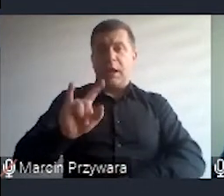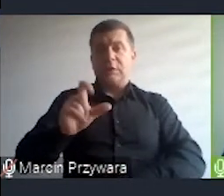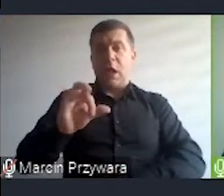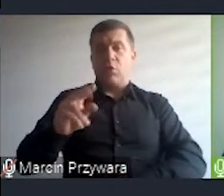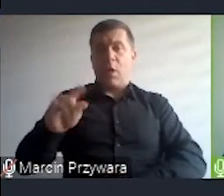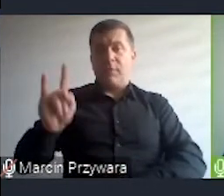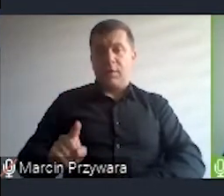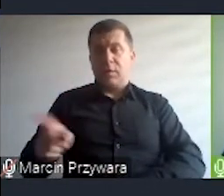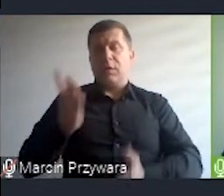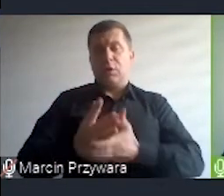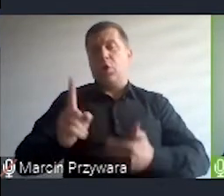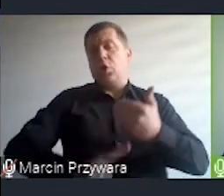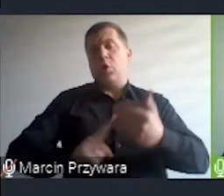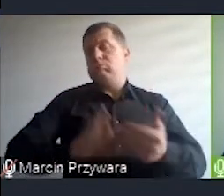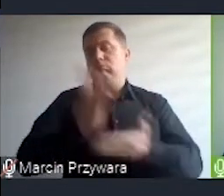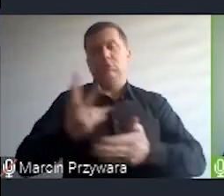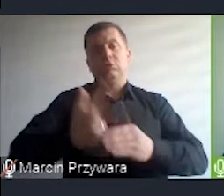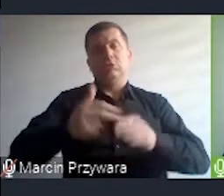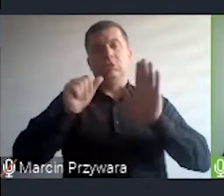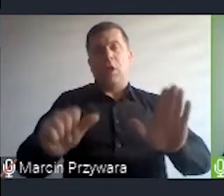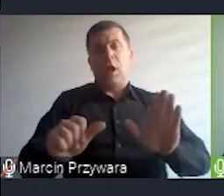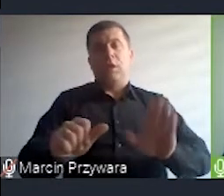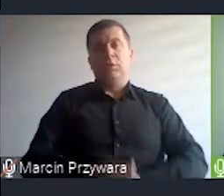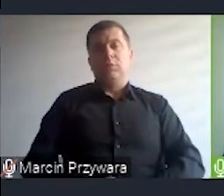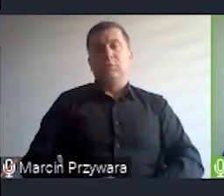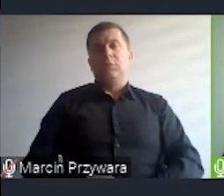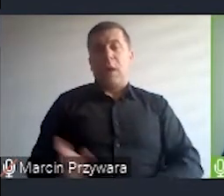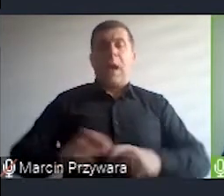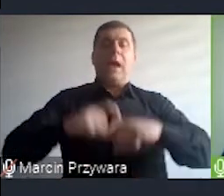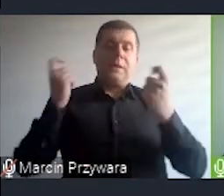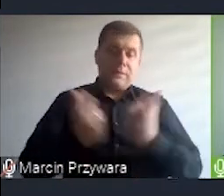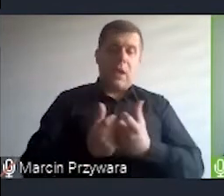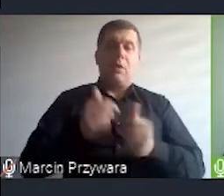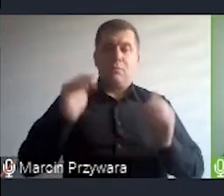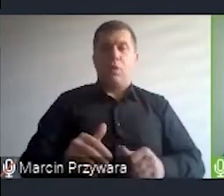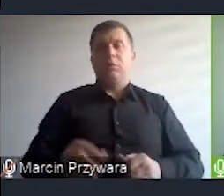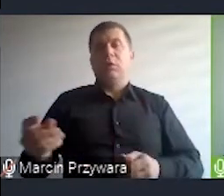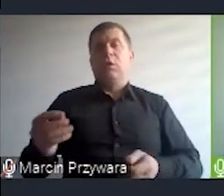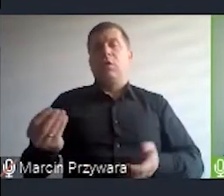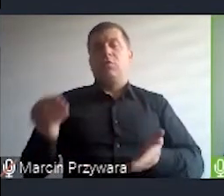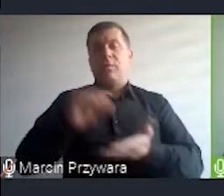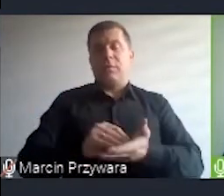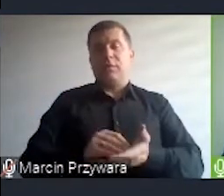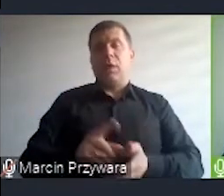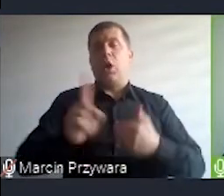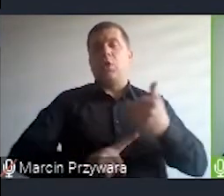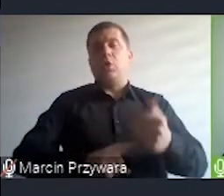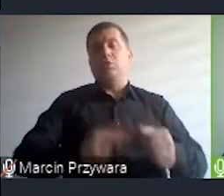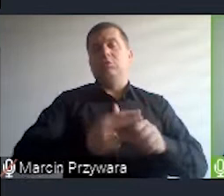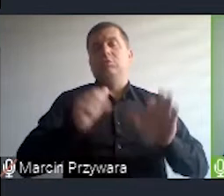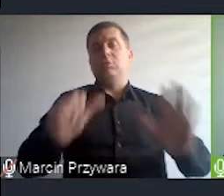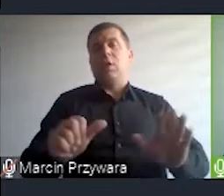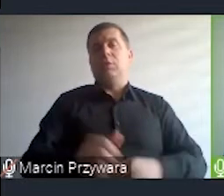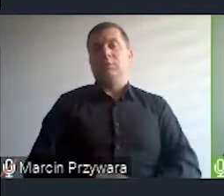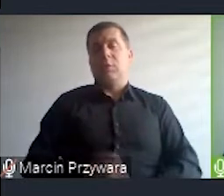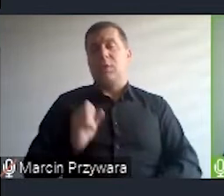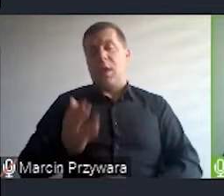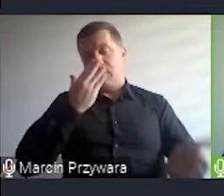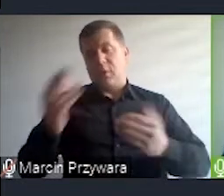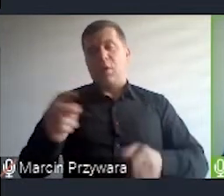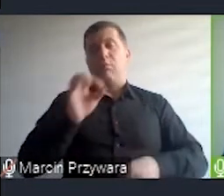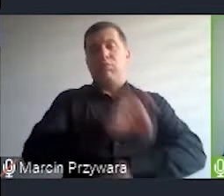wówczas rozliczacie 36, mimo że całość możecie pokryć z dotacji – tym się rządzą projekty ryczałtowe.